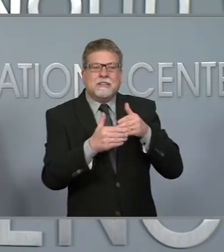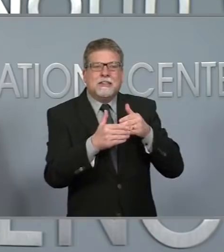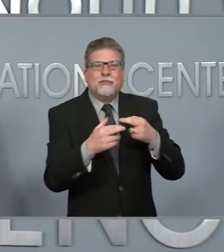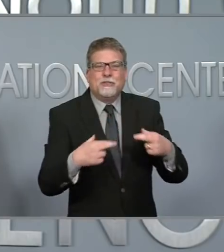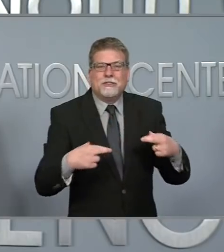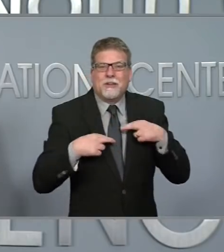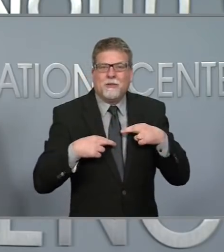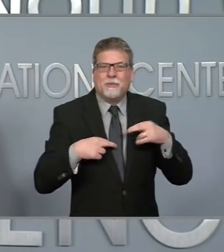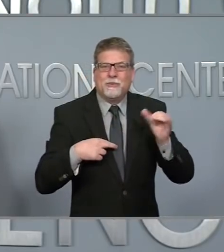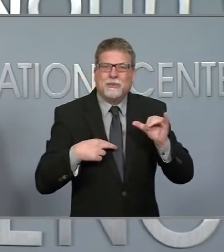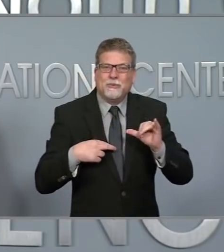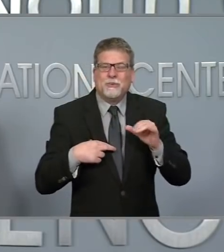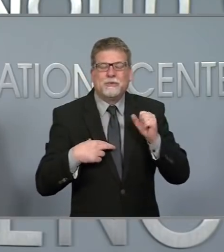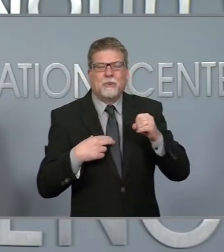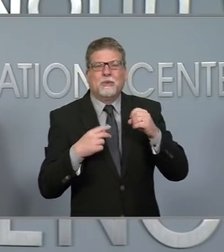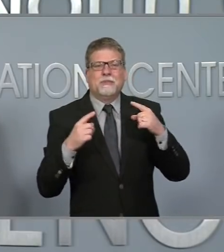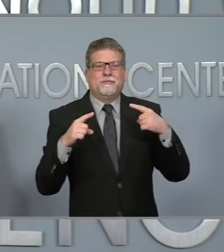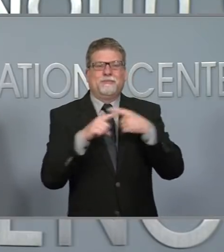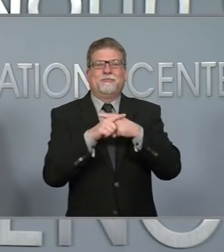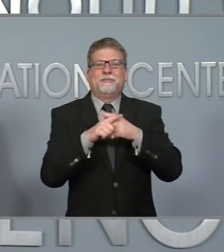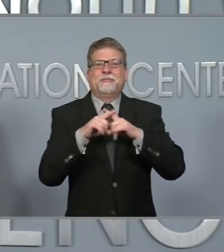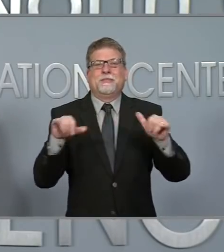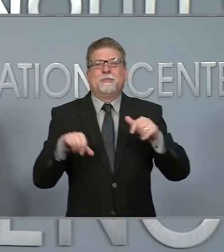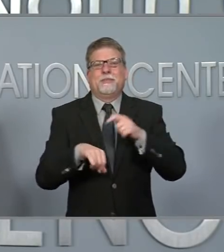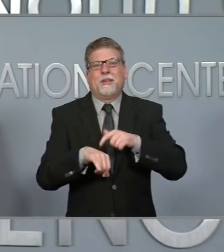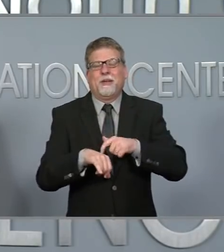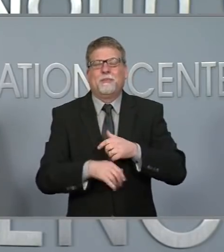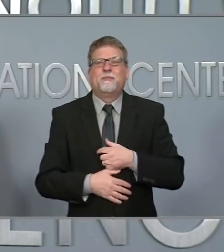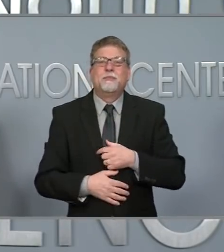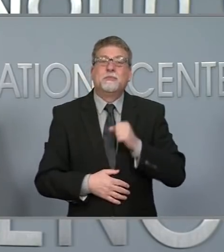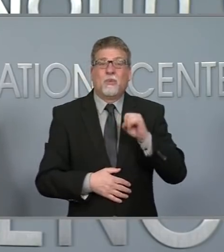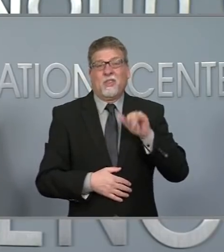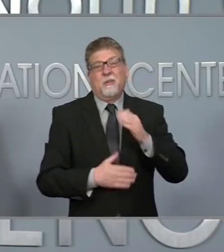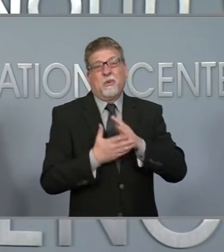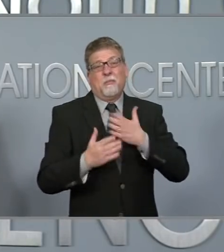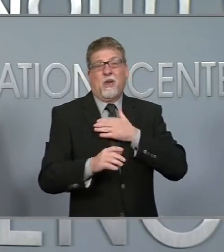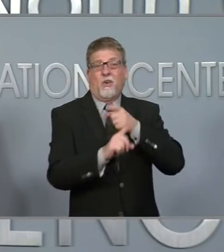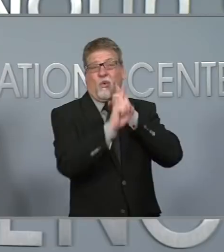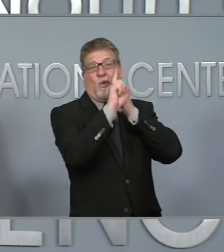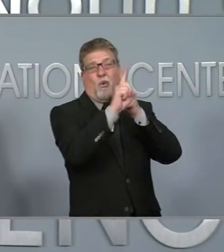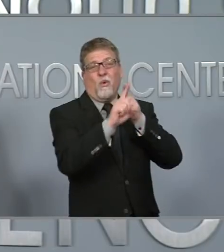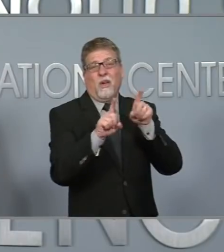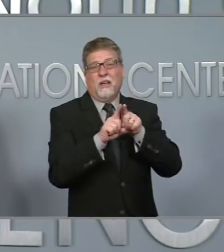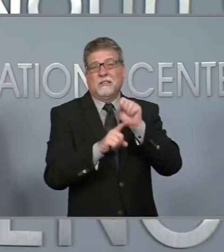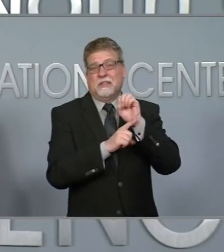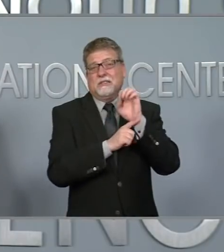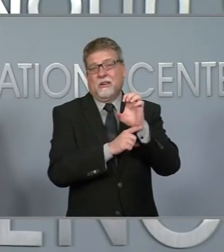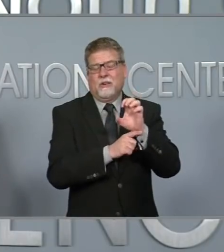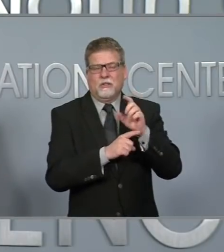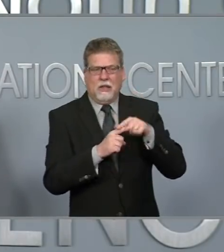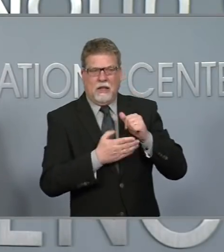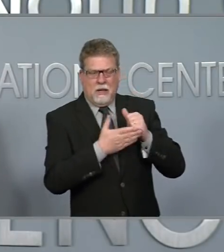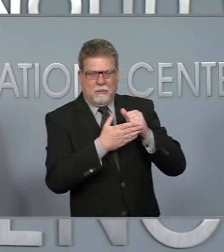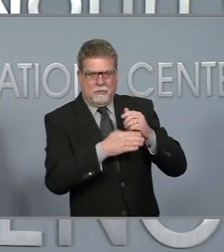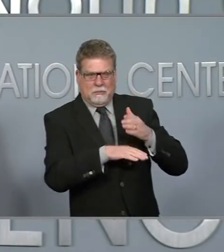necesitan, pero también para este es a corto plazo, pero para el